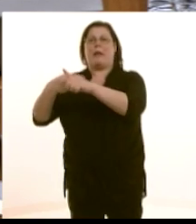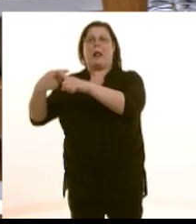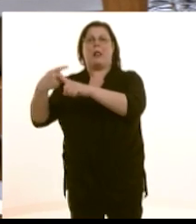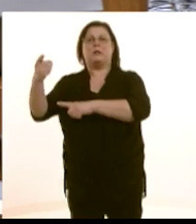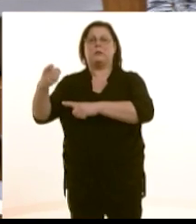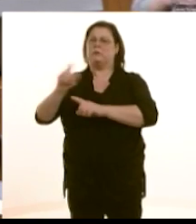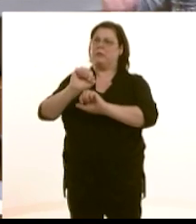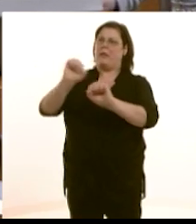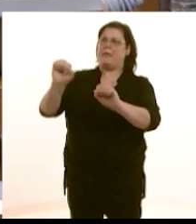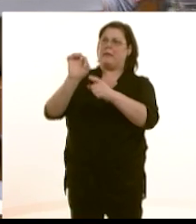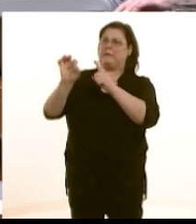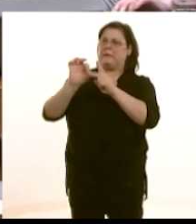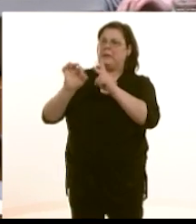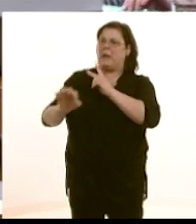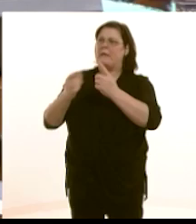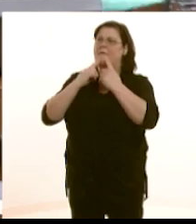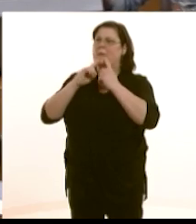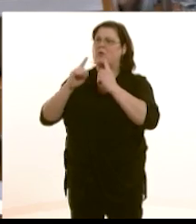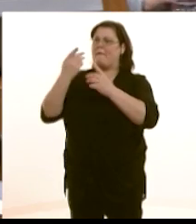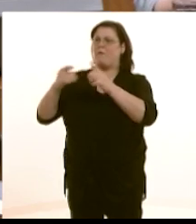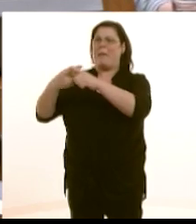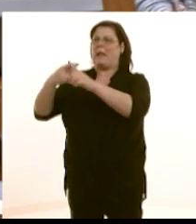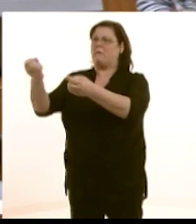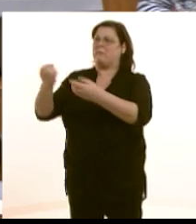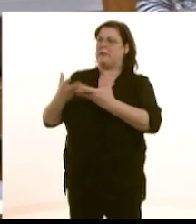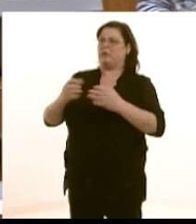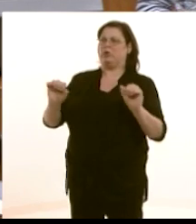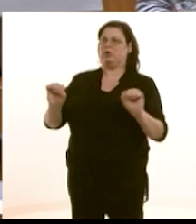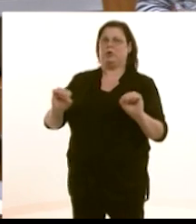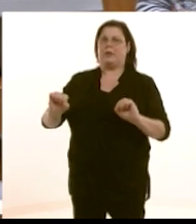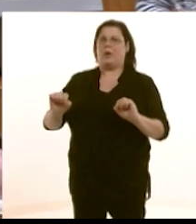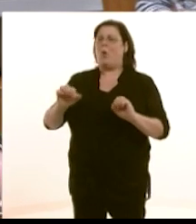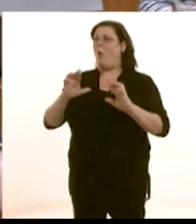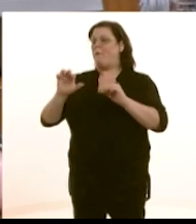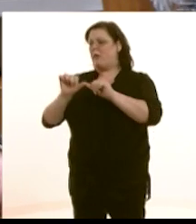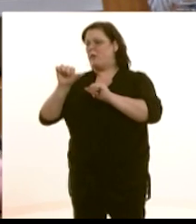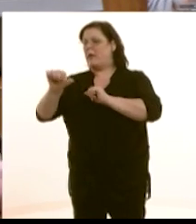cael hynny fis nesaf, ac, wrth gwrs, maeín rhaid i ni sicrhau ein bod niín para i dalu